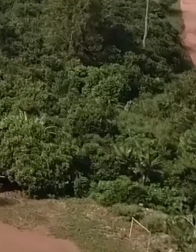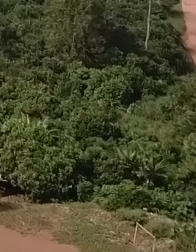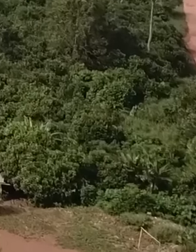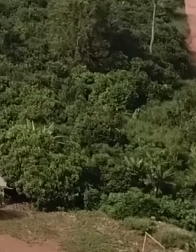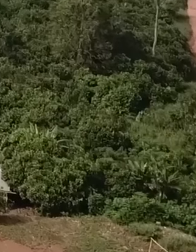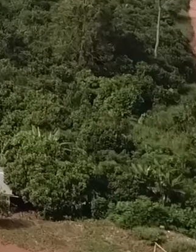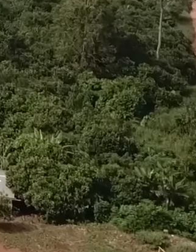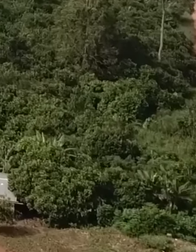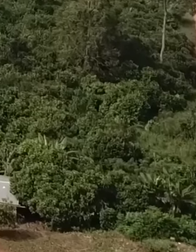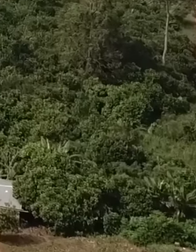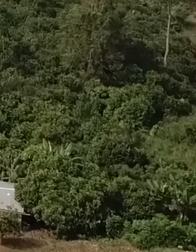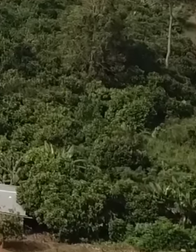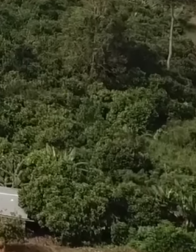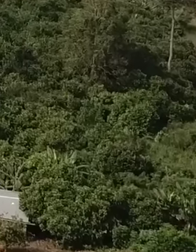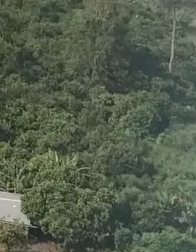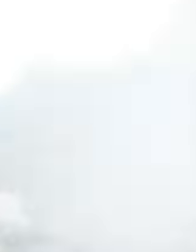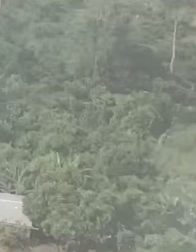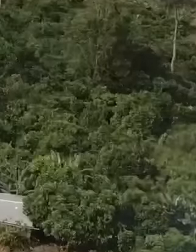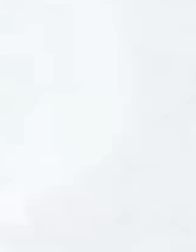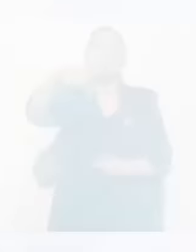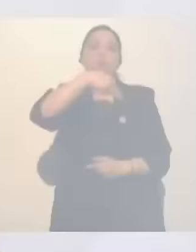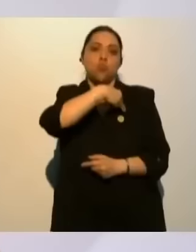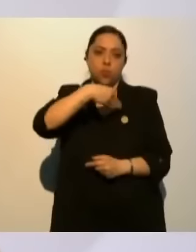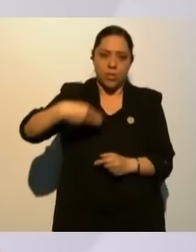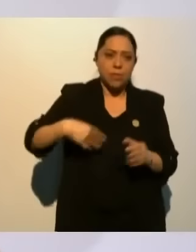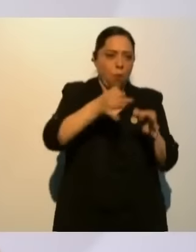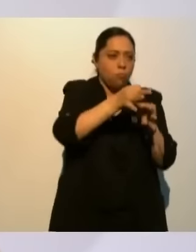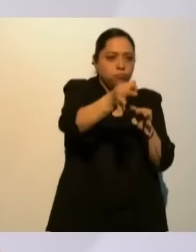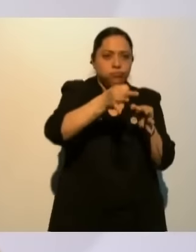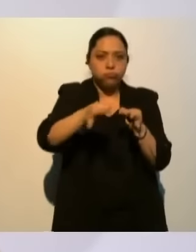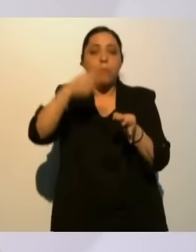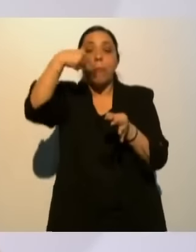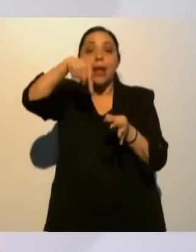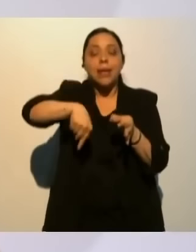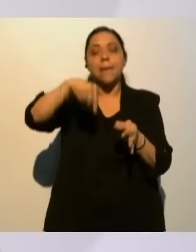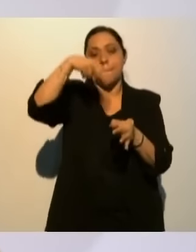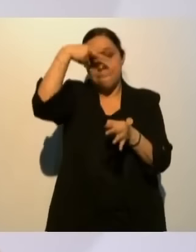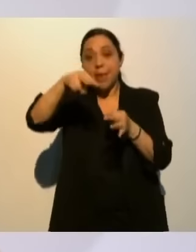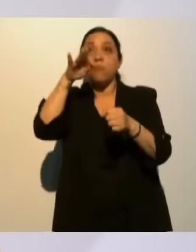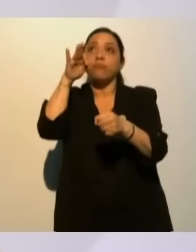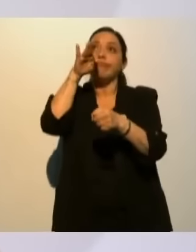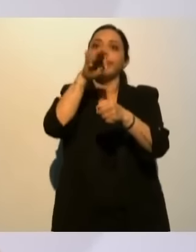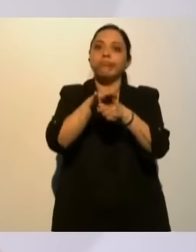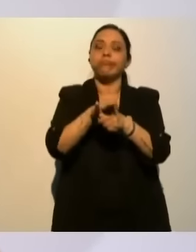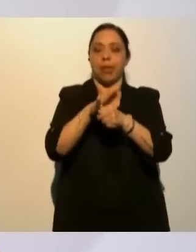de sus municipios por el bien de México Ese es el objetivo que tenemos de este encuentro